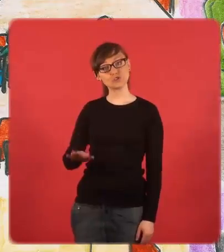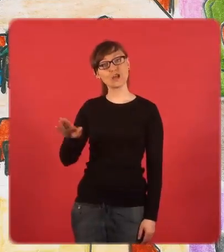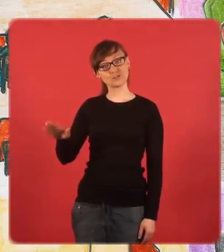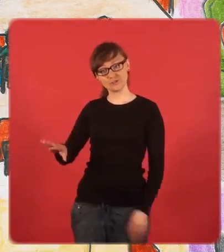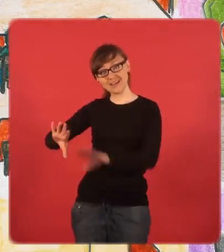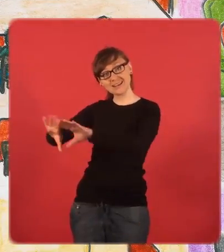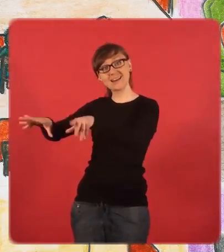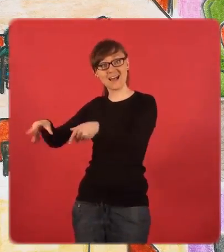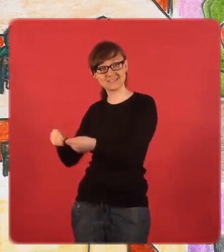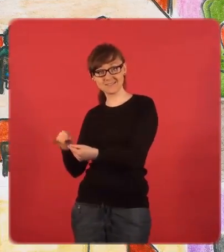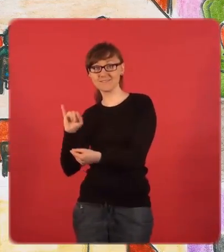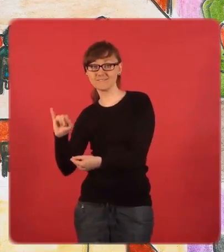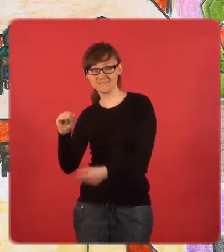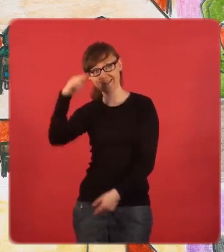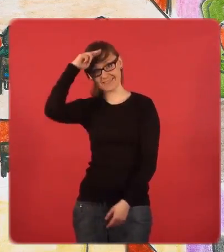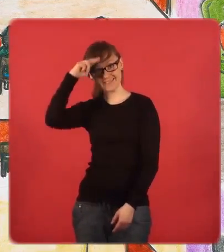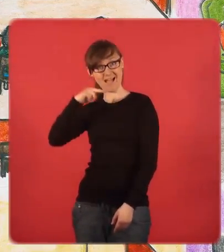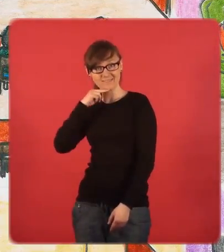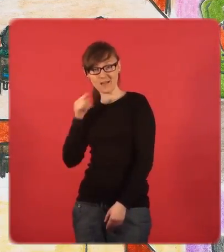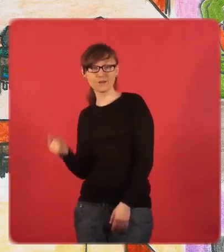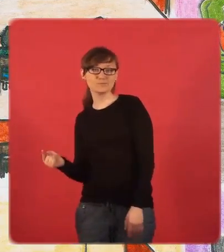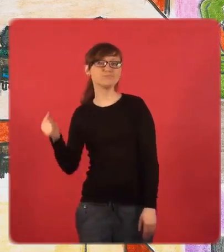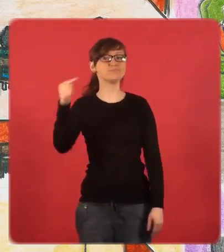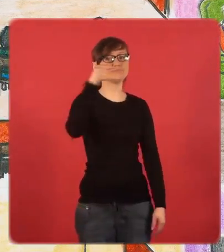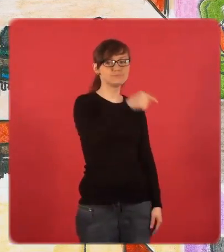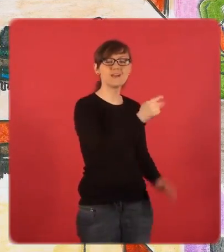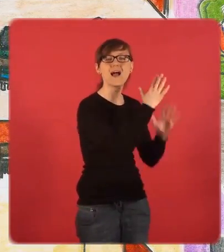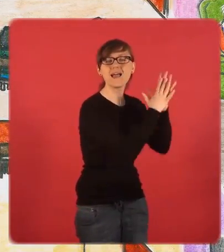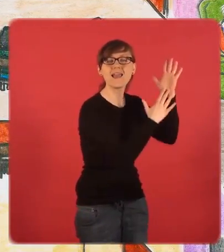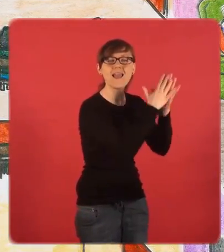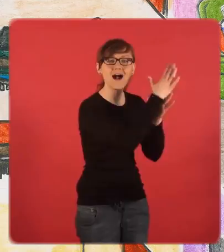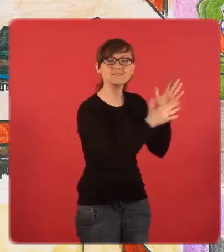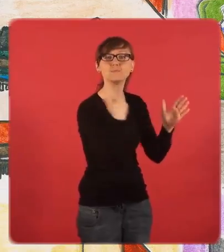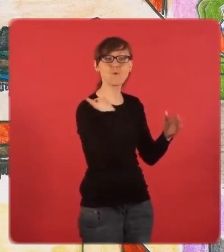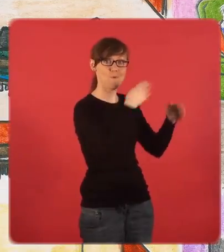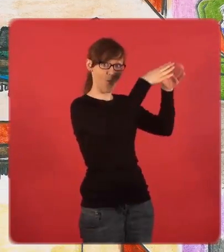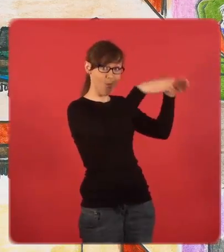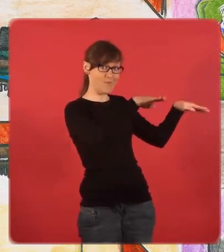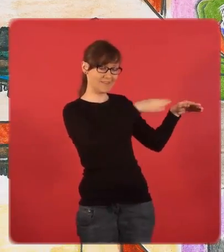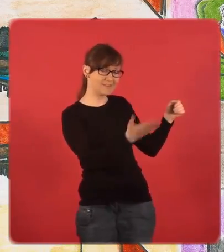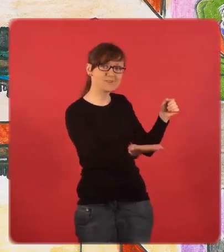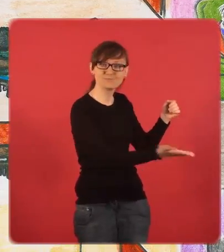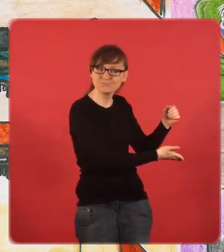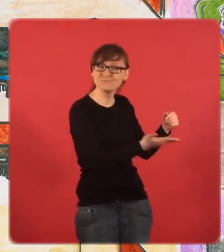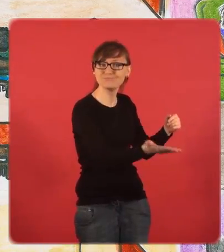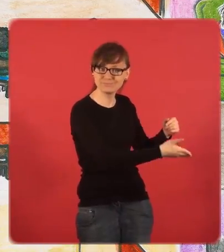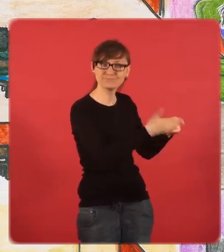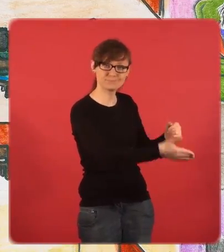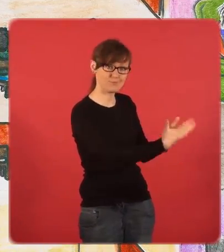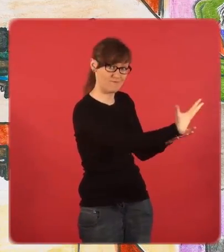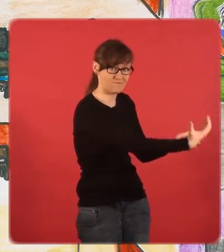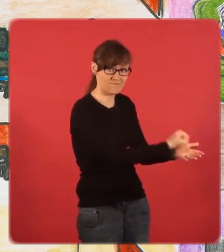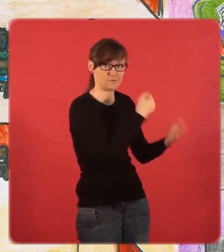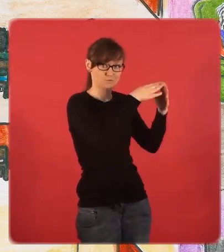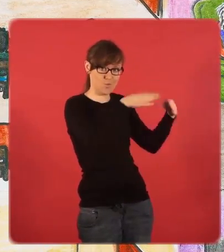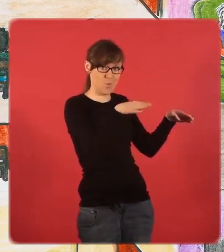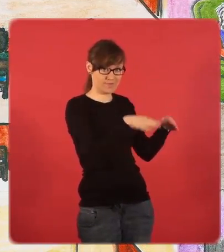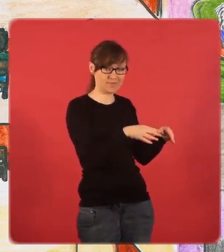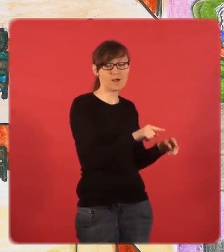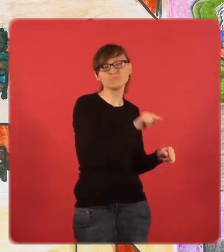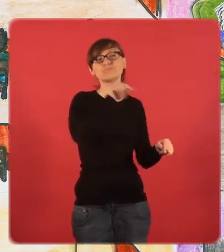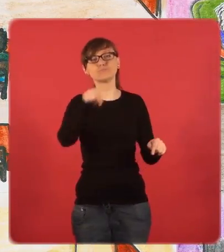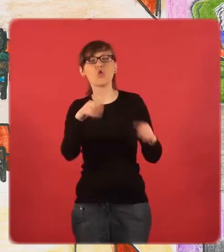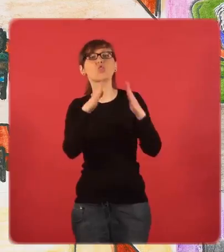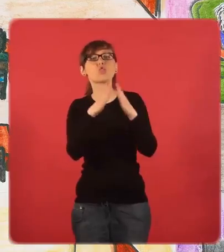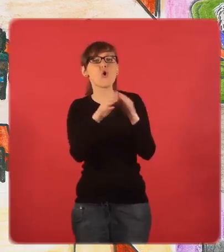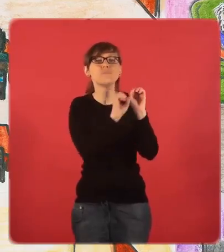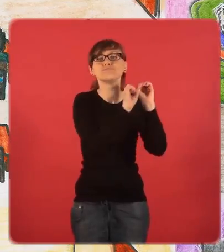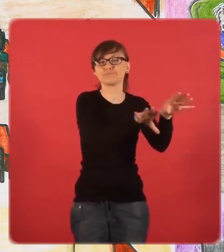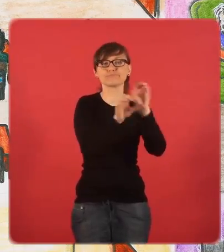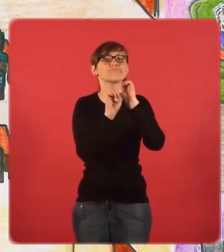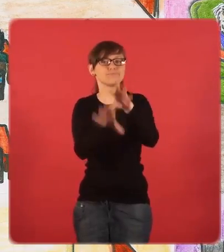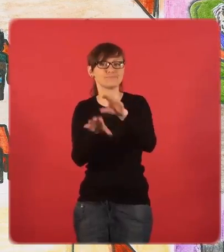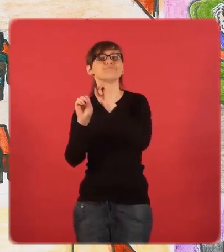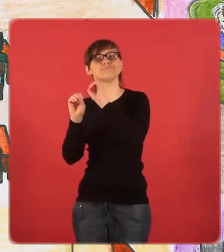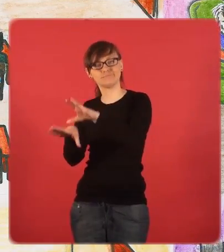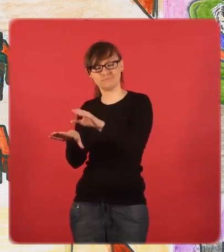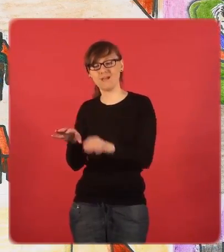Następnego dnia dzieci razem z tatusiami pojechali do lasu po choinki. Udało się ściąć trzy choinki do każdej zagrody.